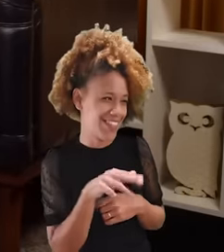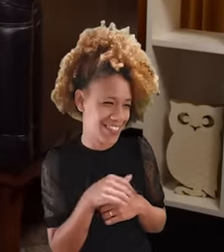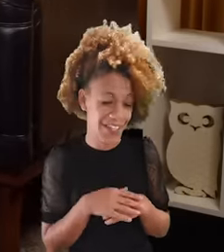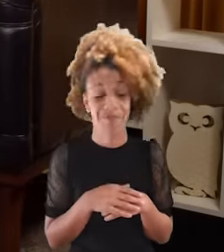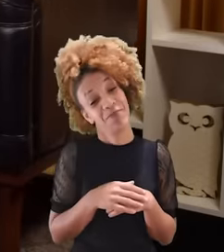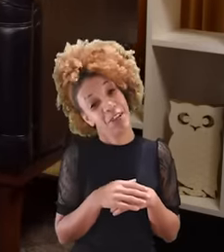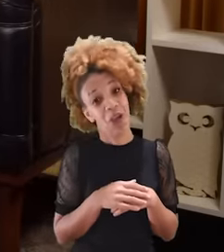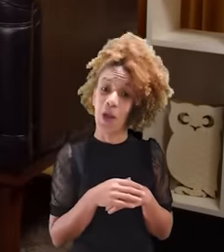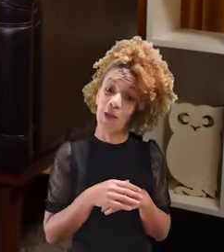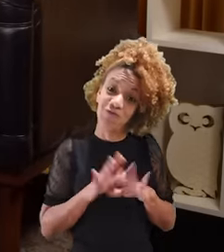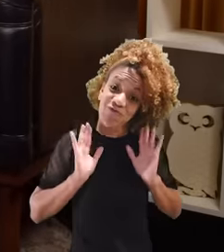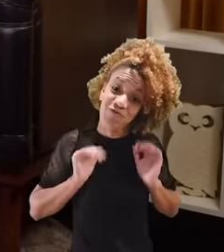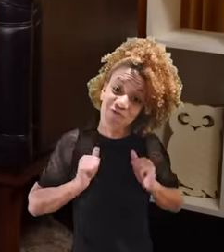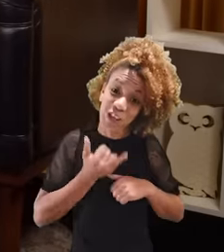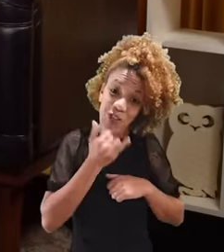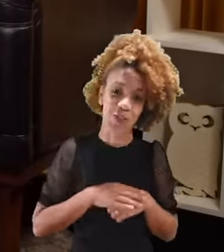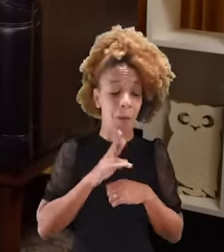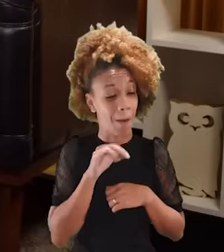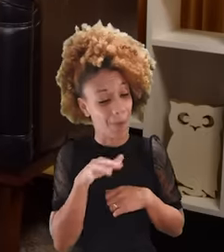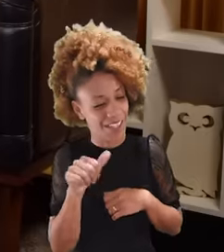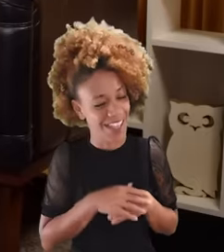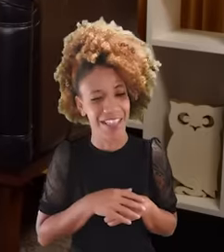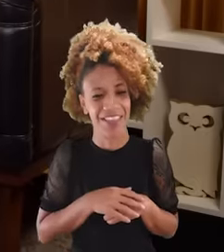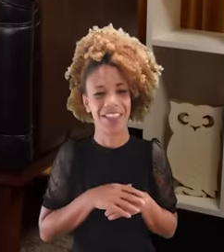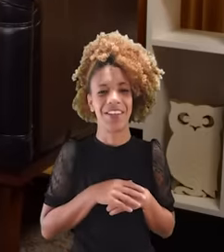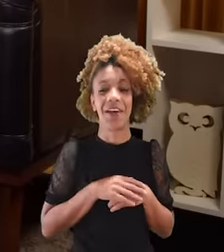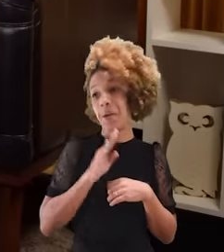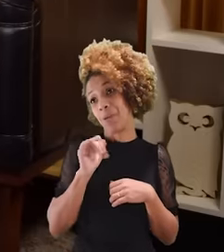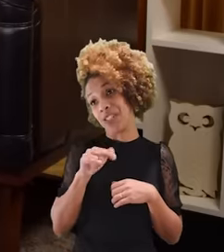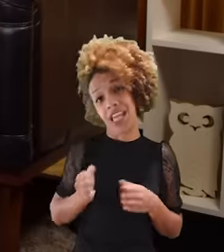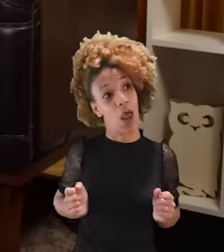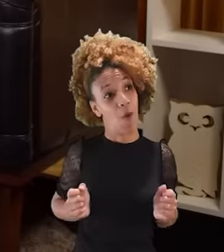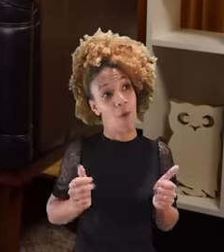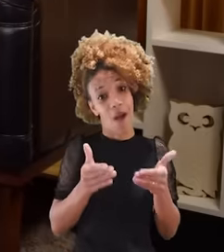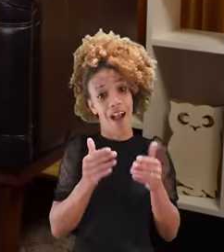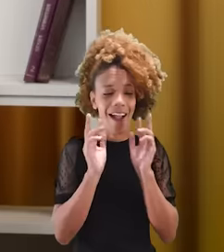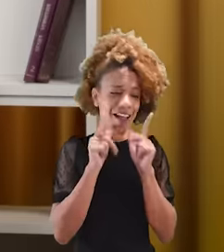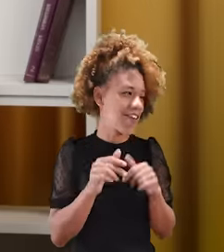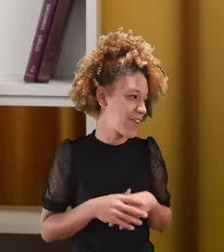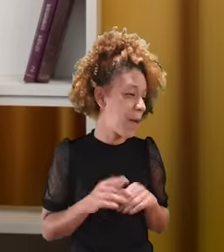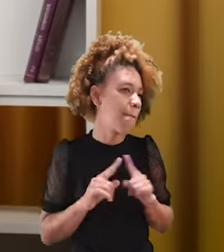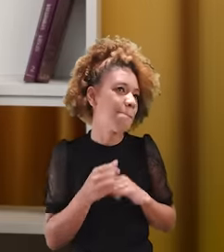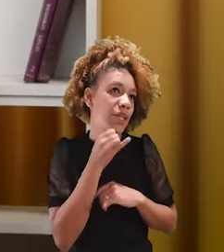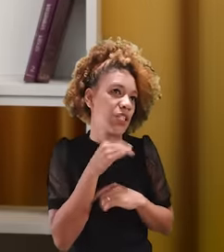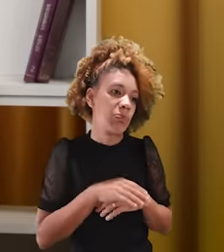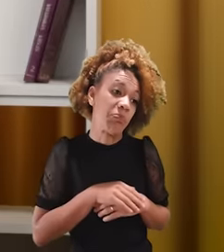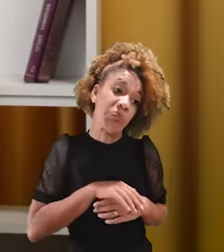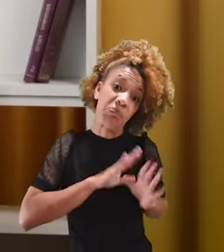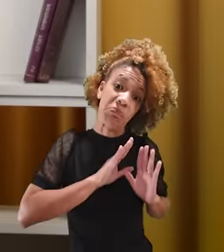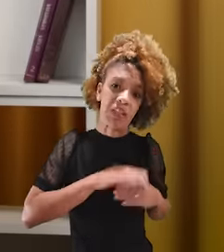chupa Bozena o projeto chupa Bozena Bozena é o [ __ ] ou então aques Aqueles assim estamos aí